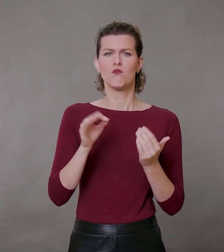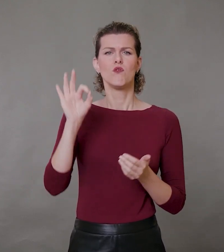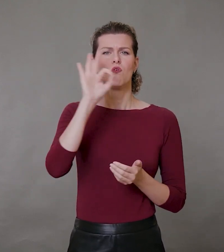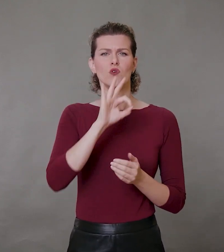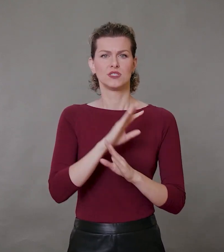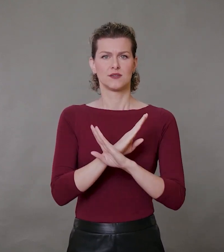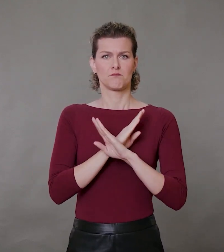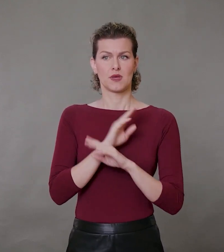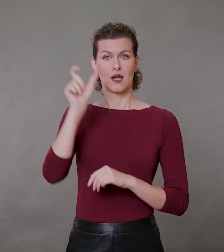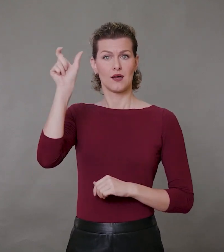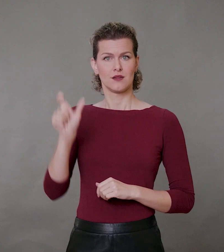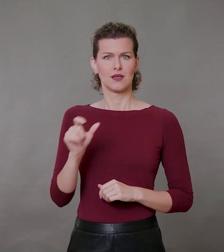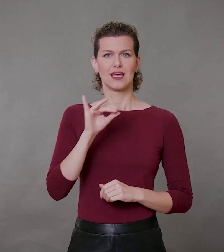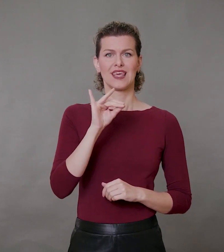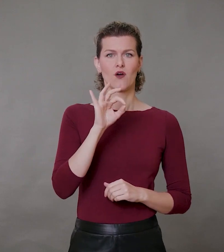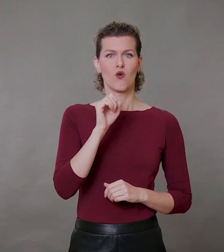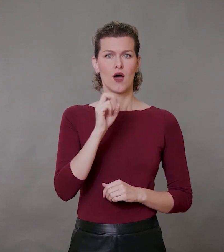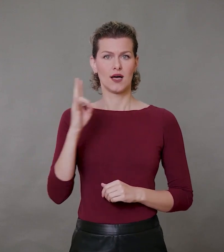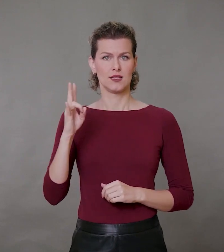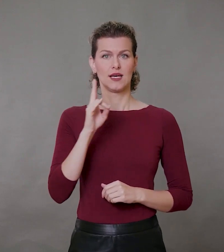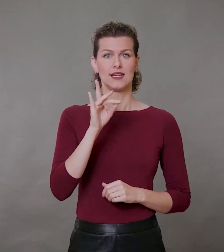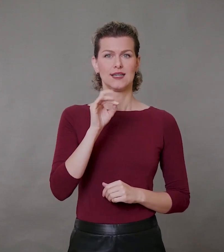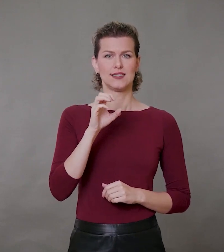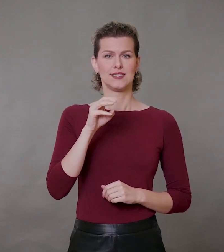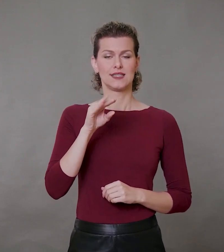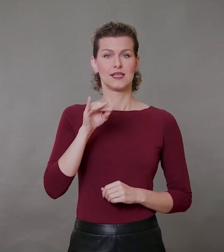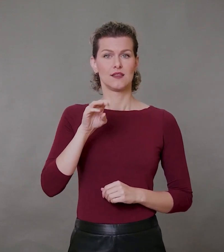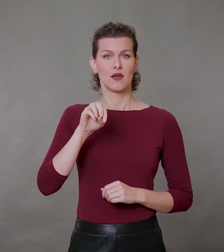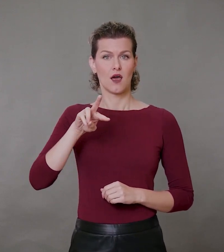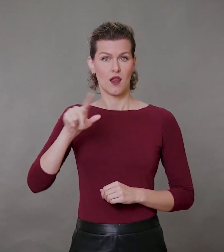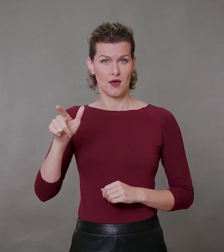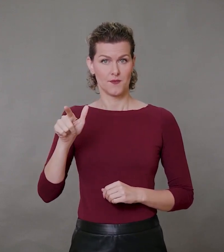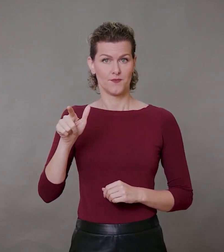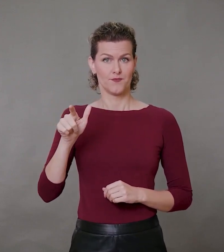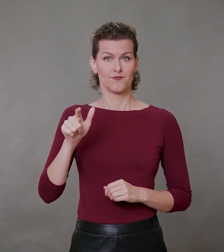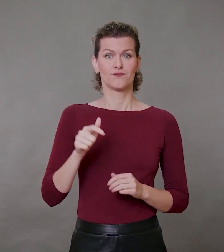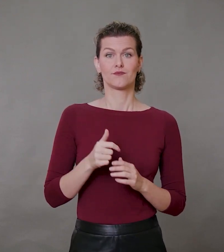о смерти Иоанна Крестителя.